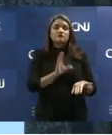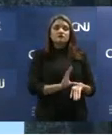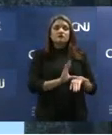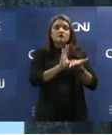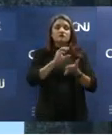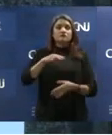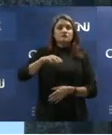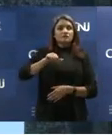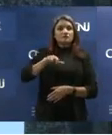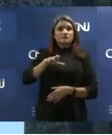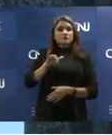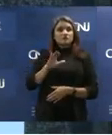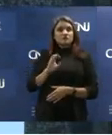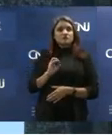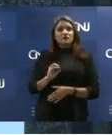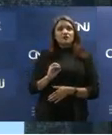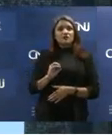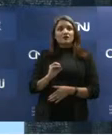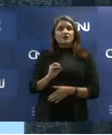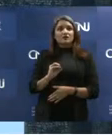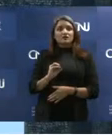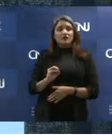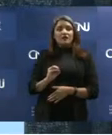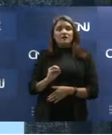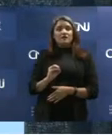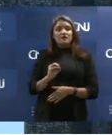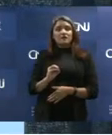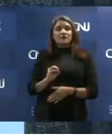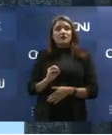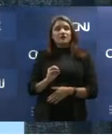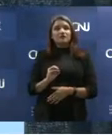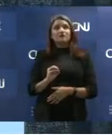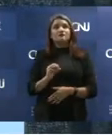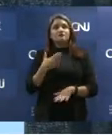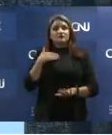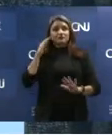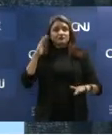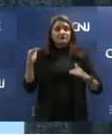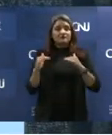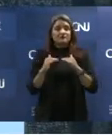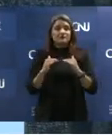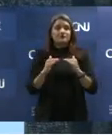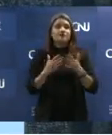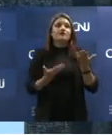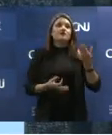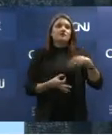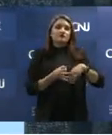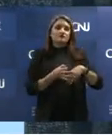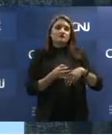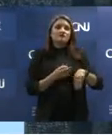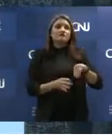Freitas, acompanhado o ministro Filipe Vieira de Mello, destacou como